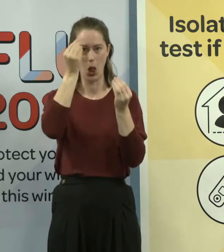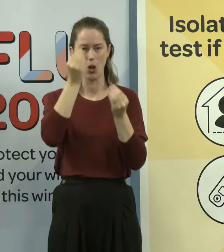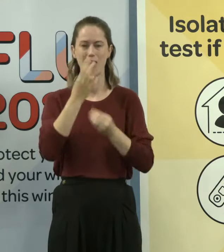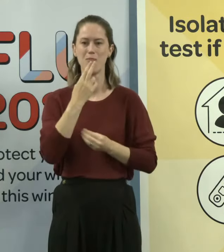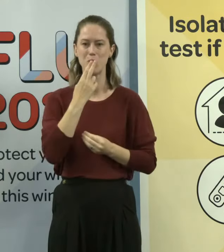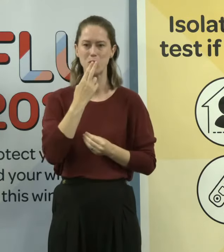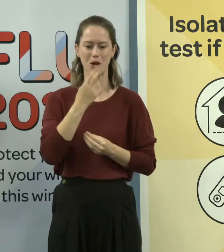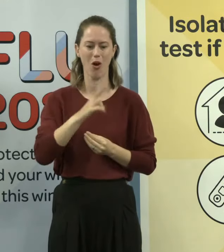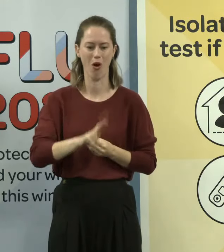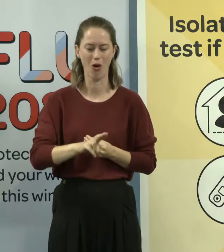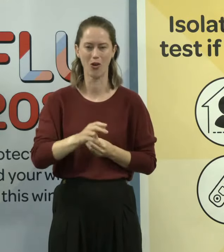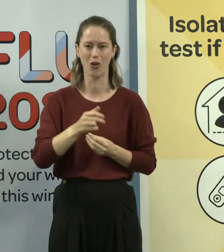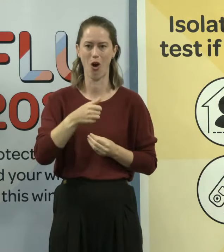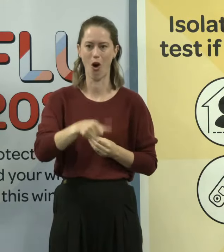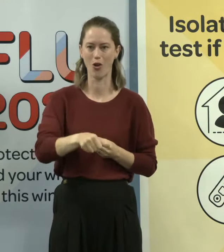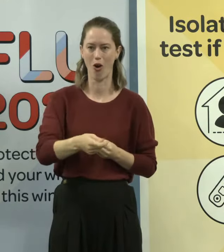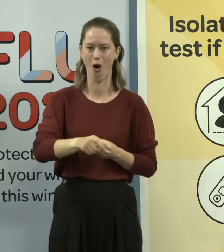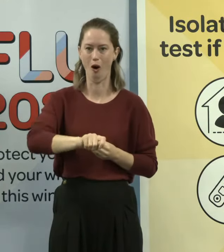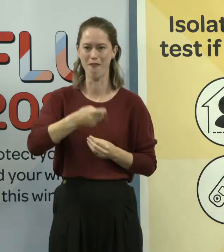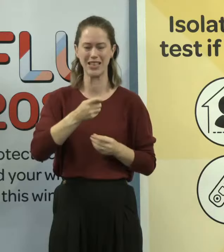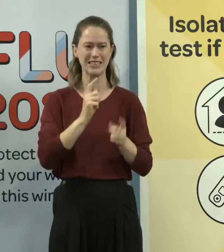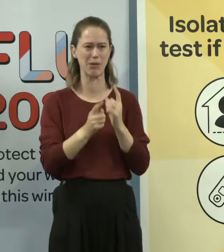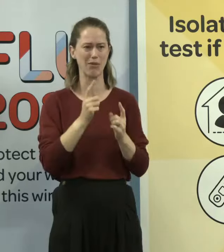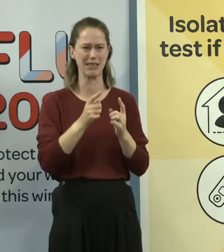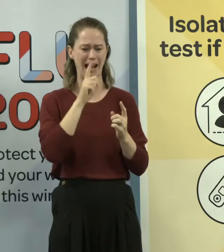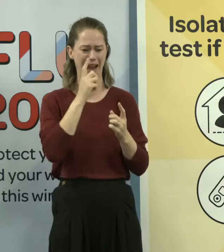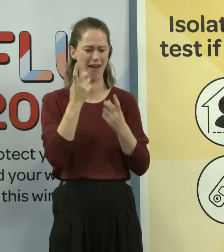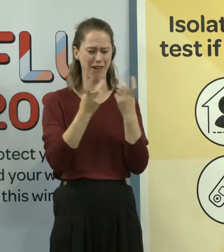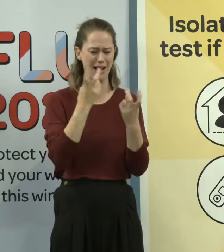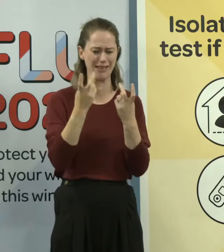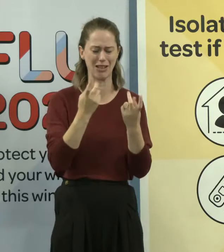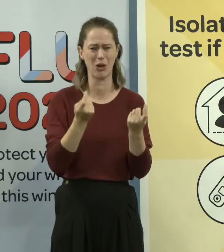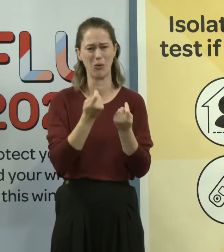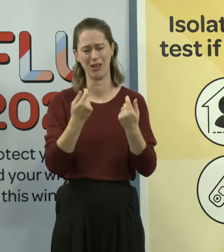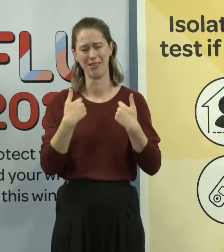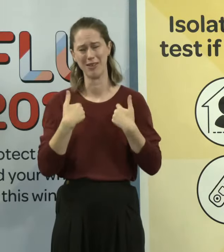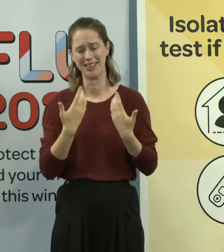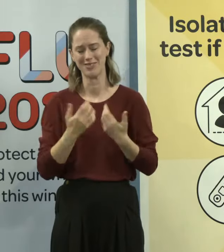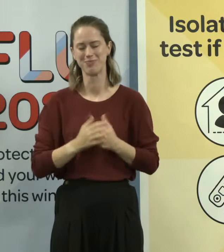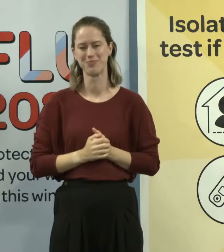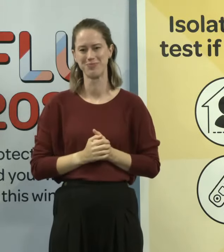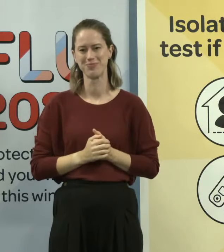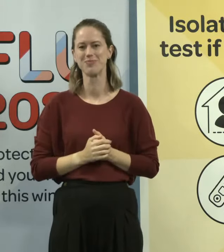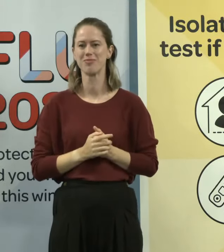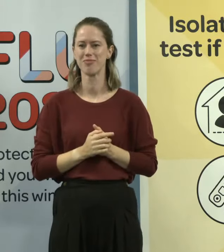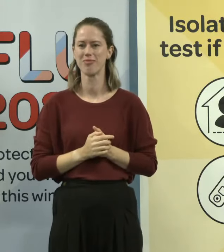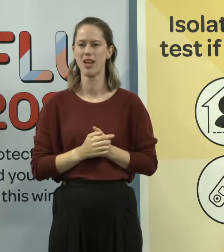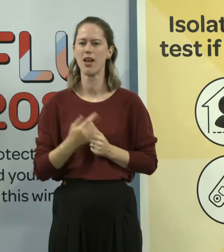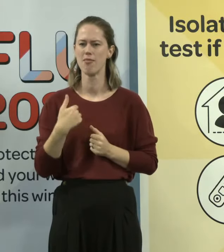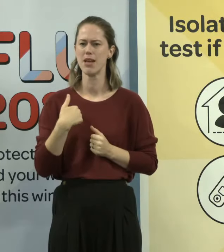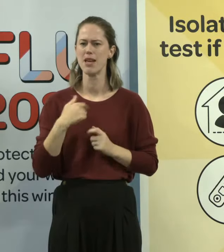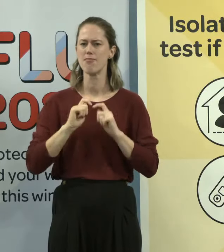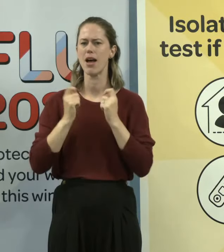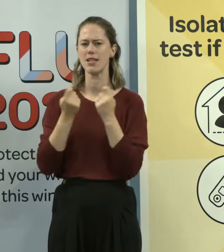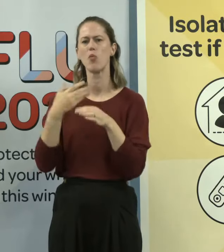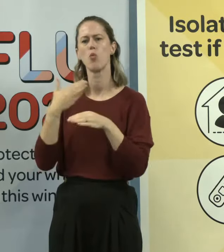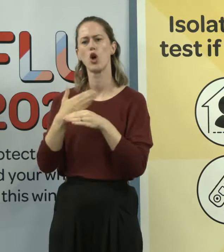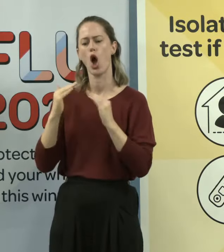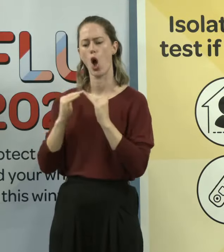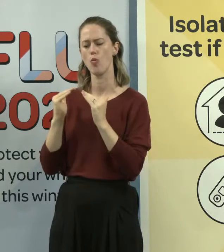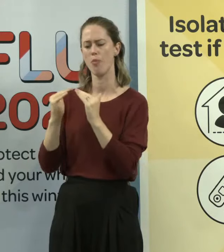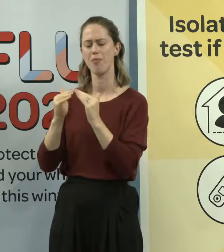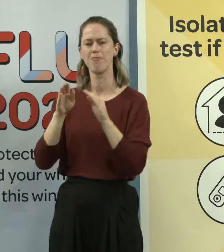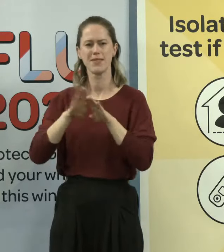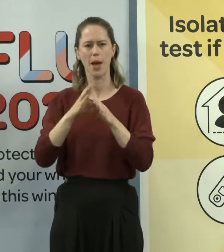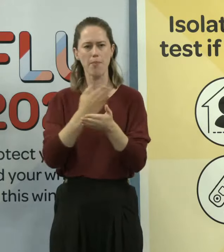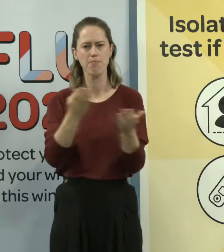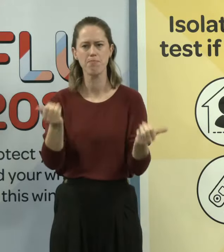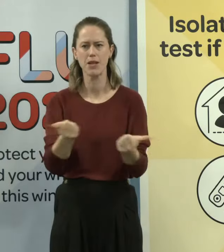matou he A zoo ka haere tonu ki